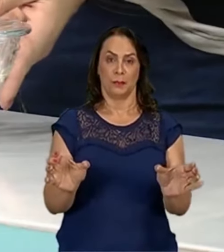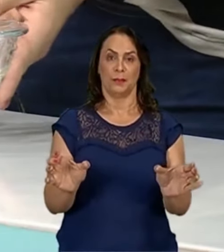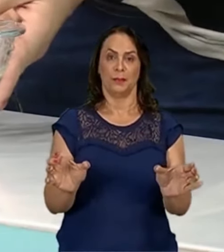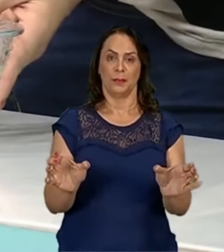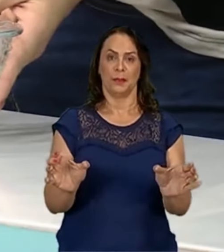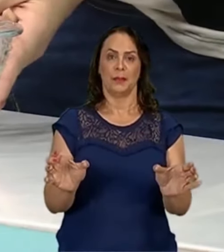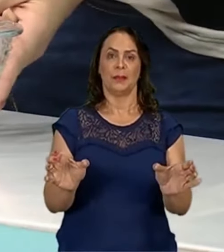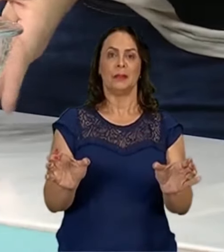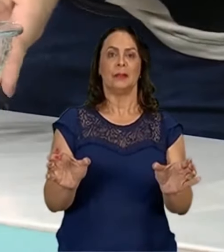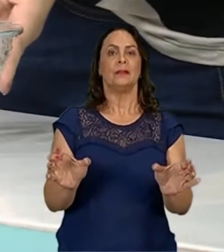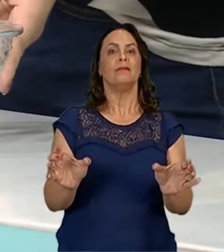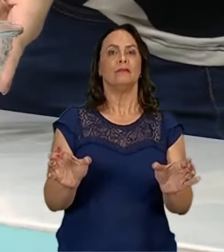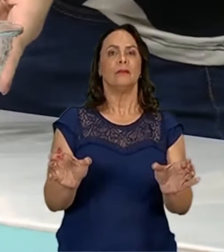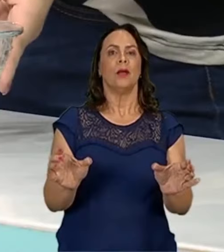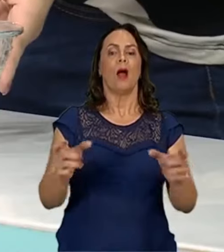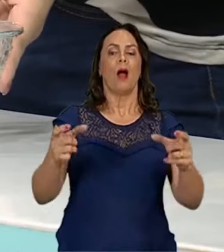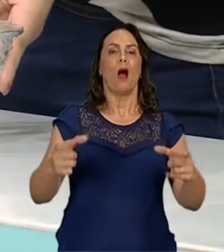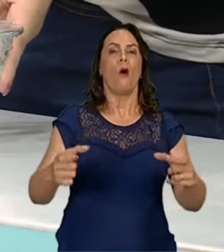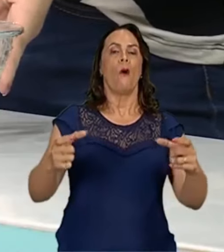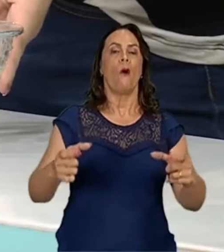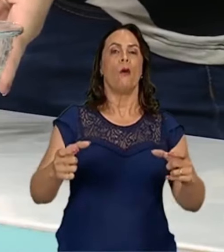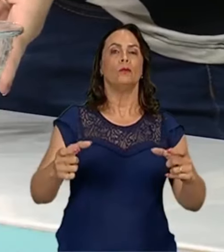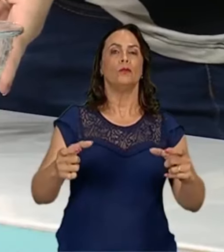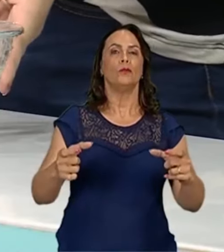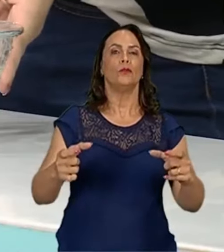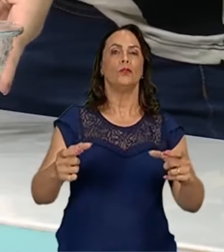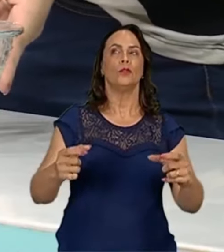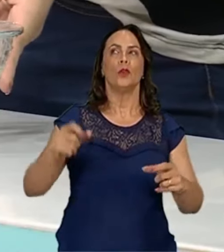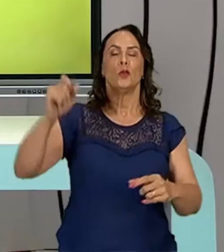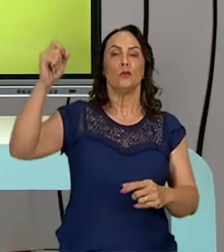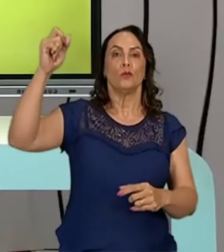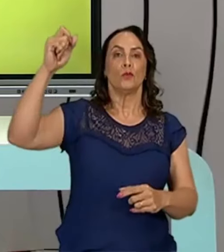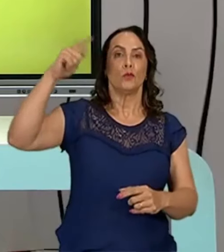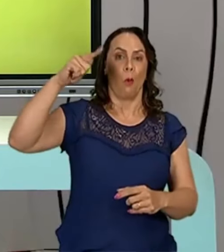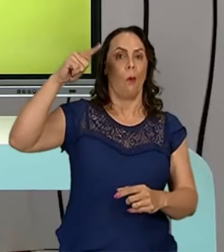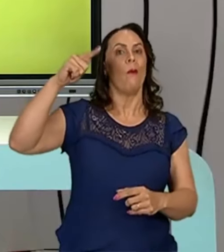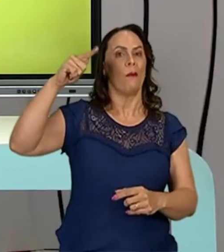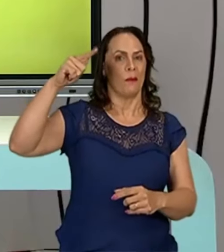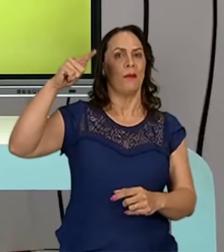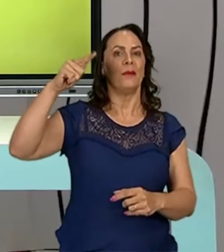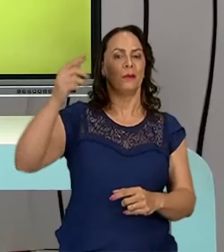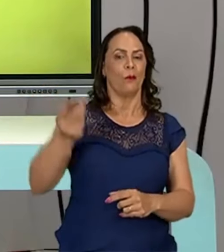embaixo do sol. Coloca do lado de fora de casa, onde esteja